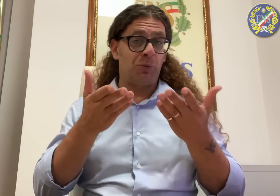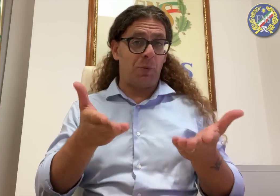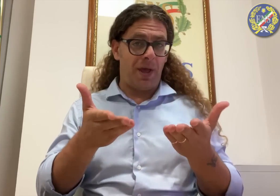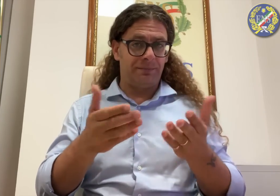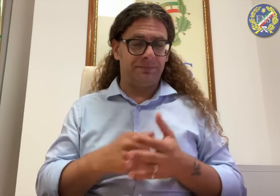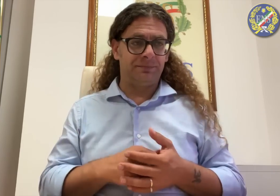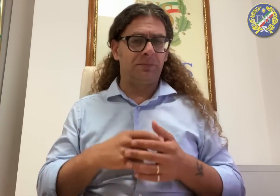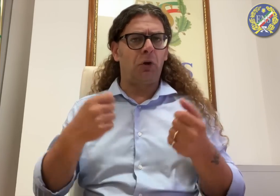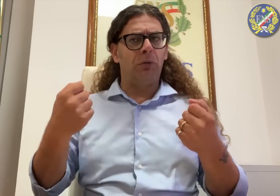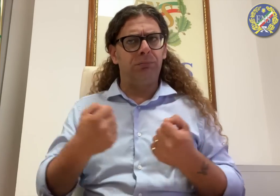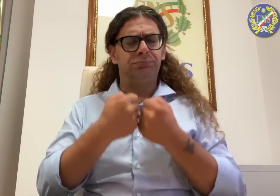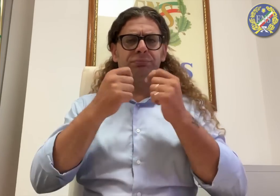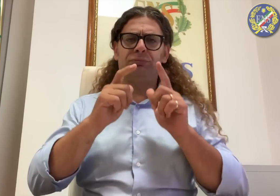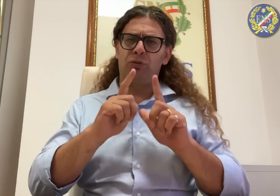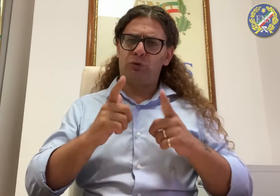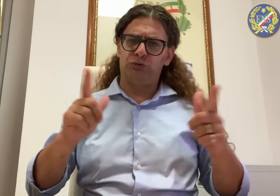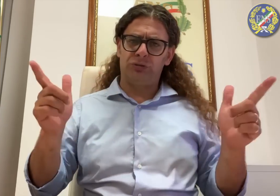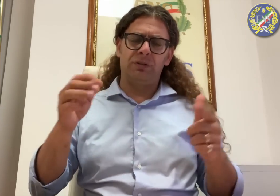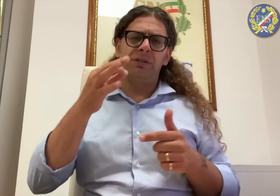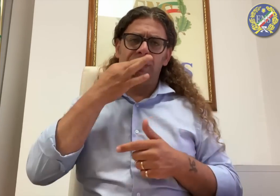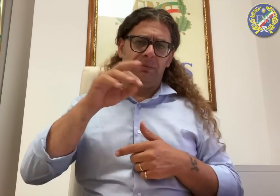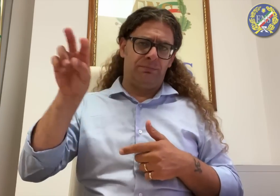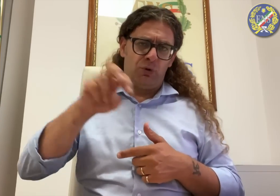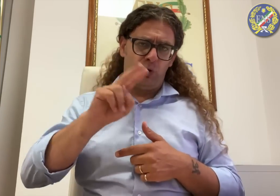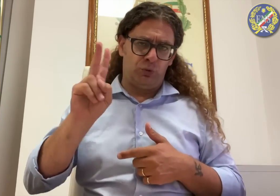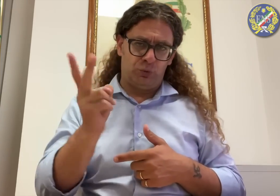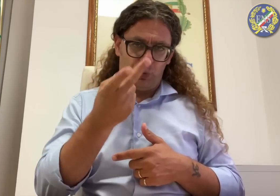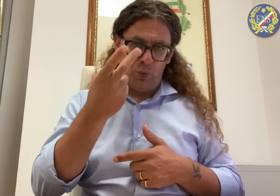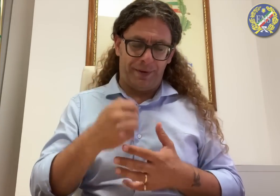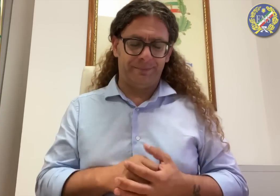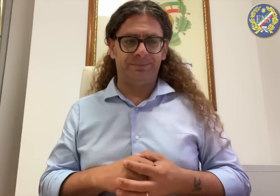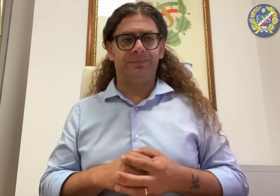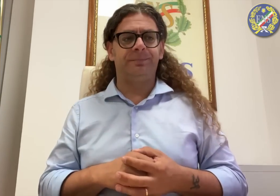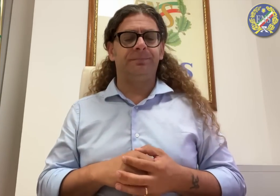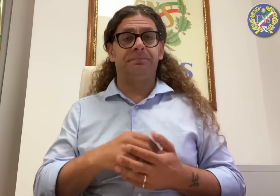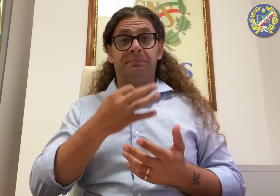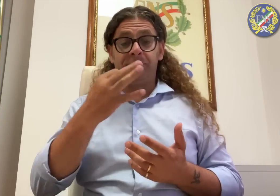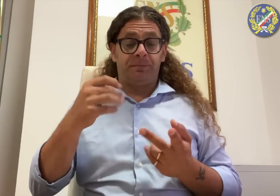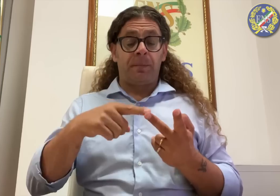È tutto qui. Ribadisco che non c’è incompatibilità tra le due cariche e che è possibile rivestire entrambi i ruoli.